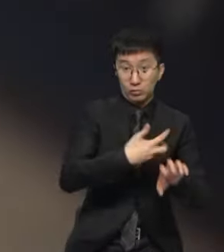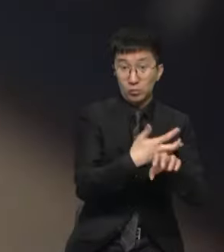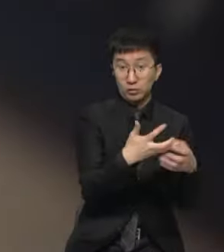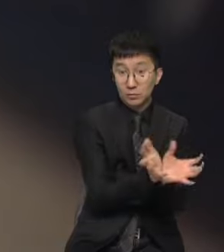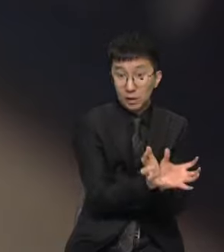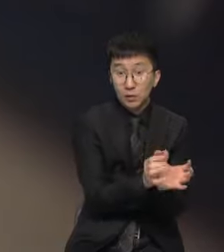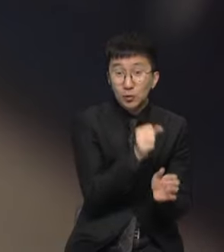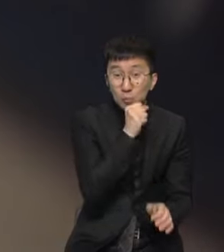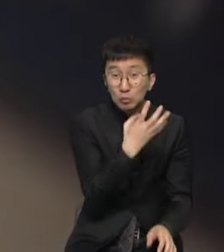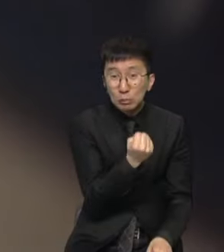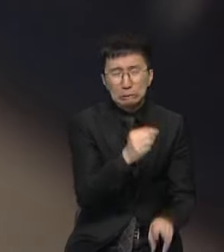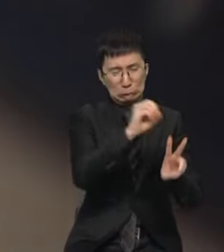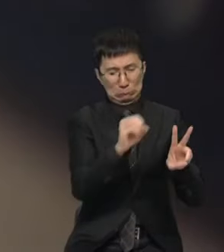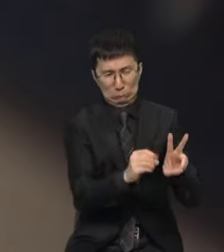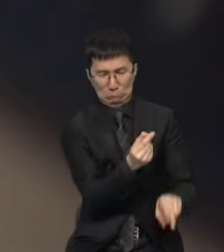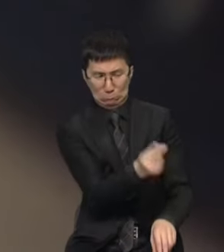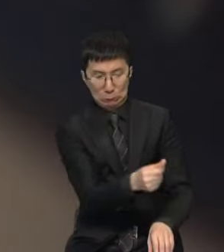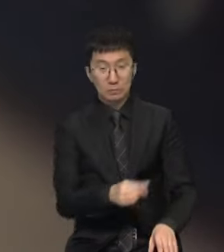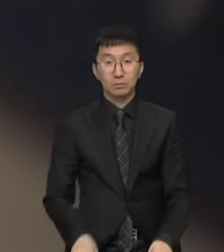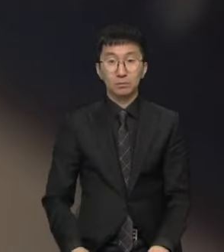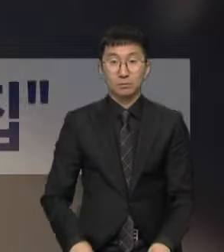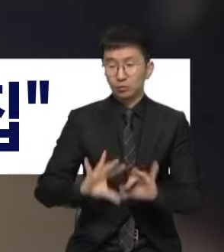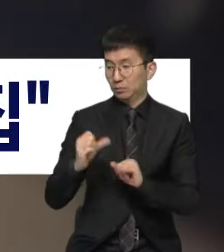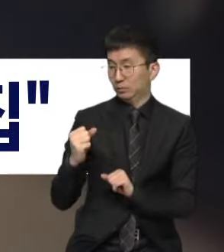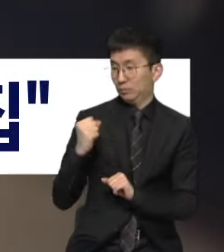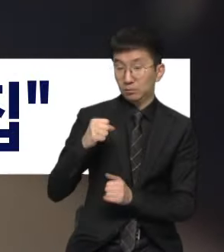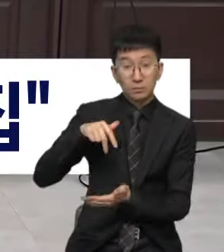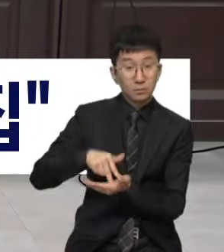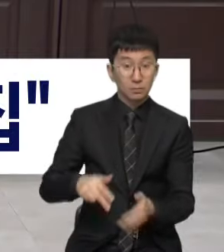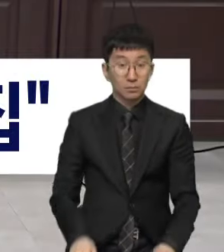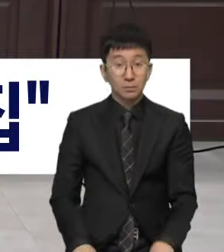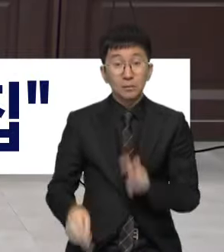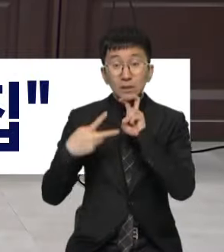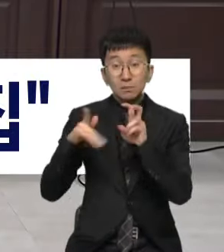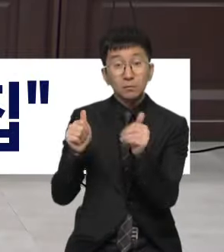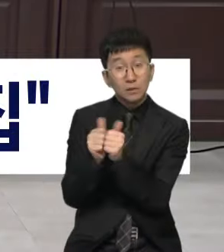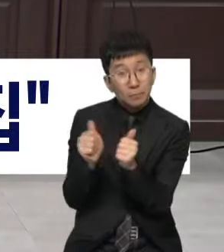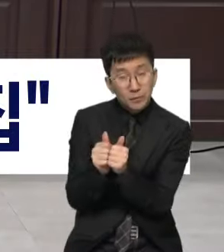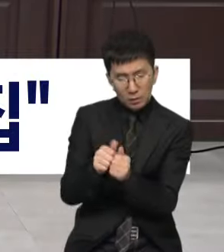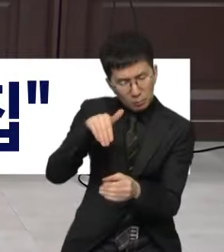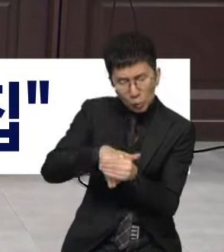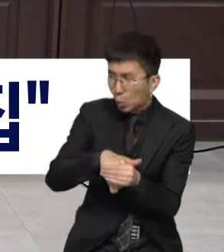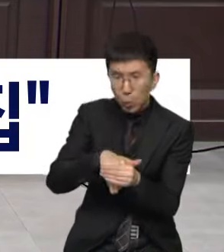지지는 2%대였습니다. 국민의힘은 20대 남성들의 막판 결집에 기대를 거는 분위기입니다.